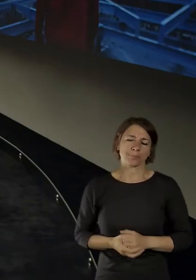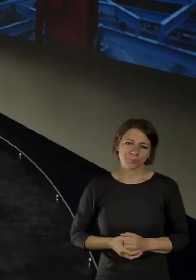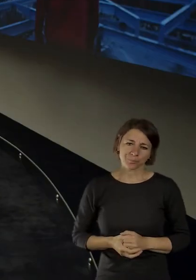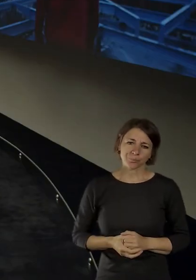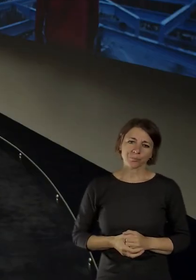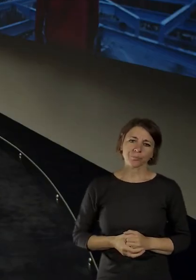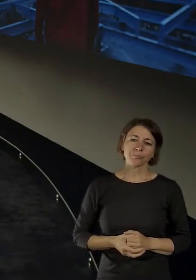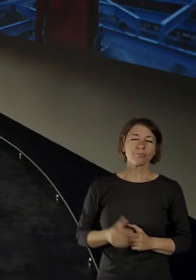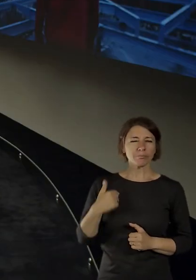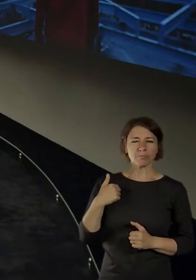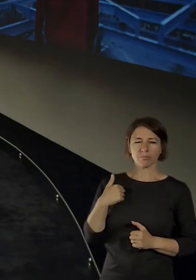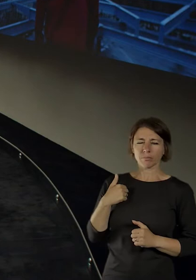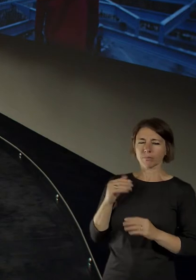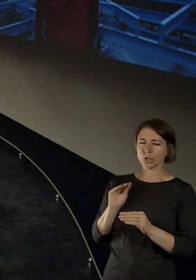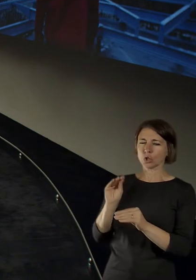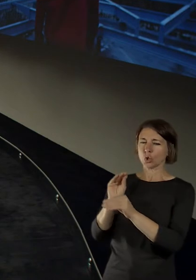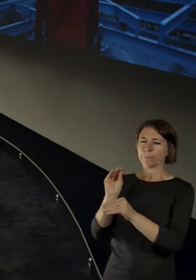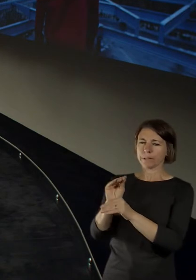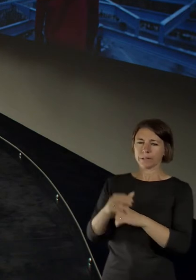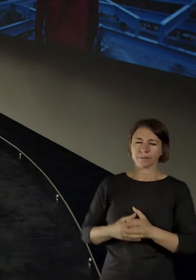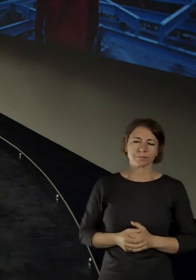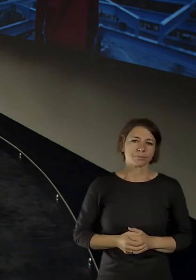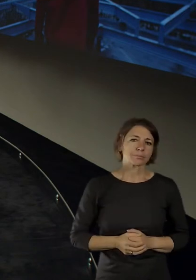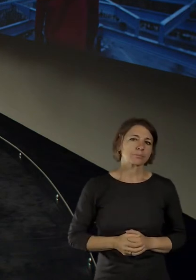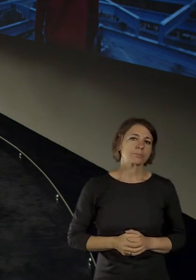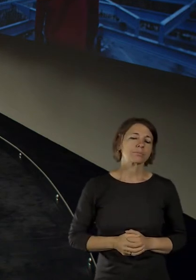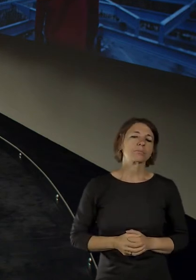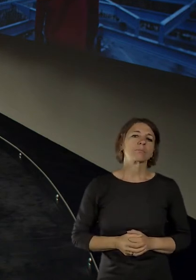Já bych možná ještě něco dodal. Já jsem se toho dotknul hodně